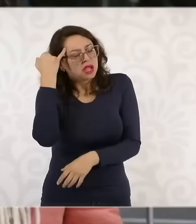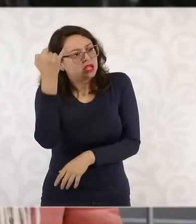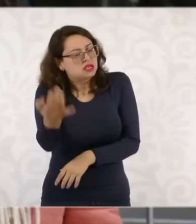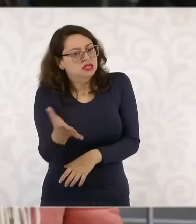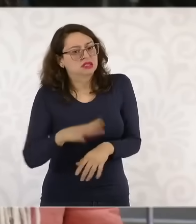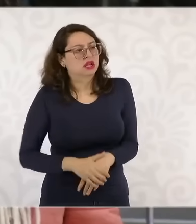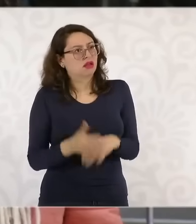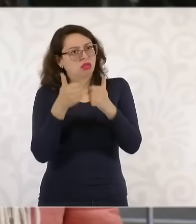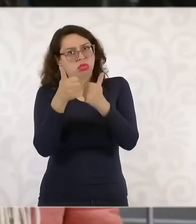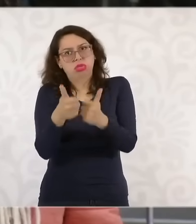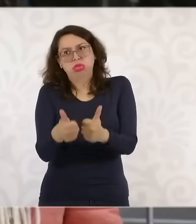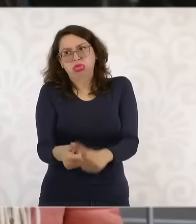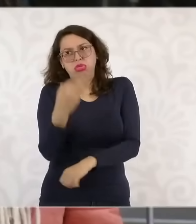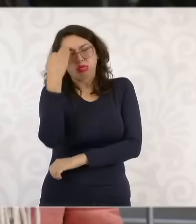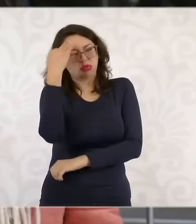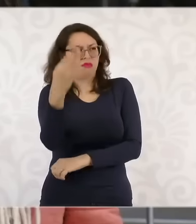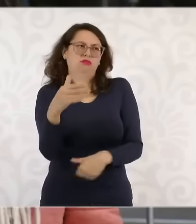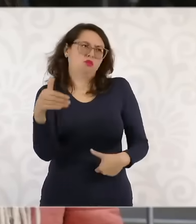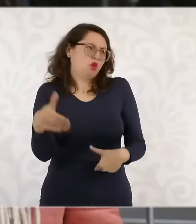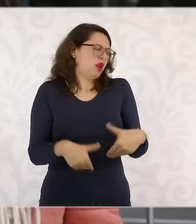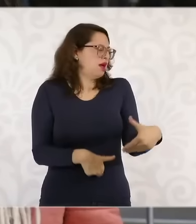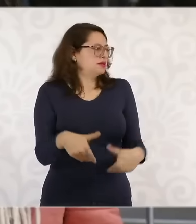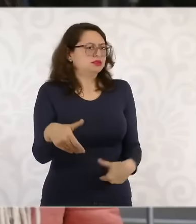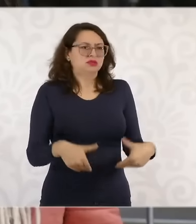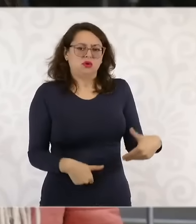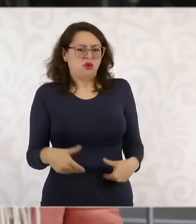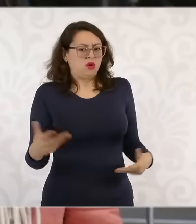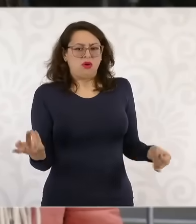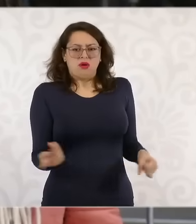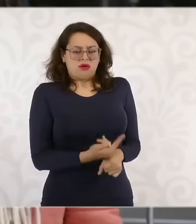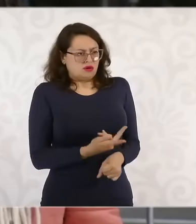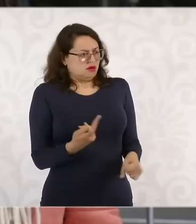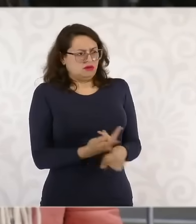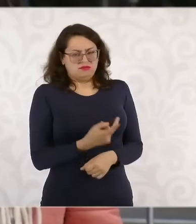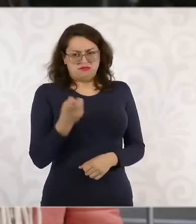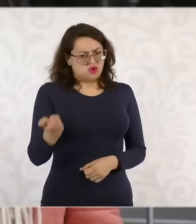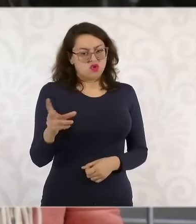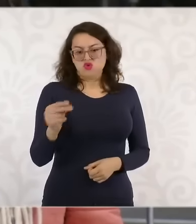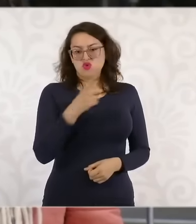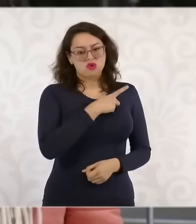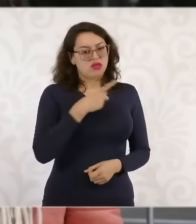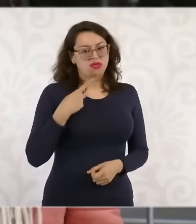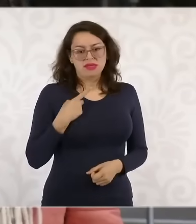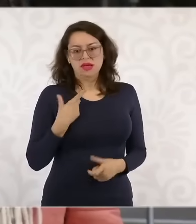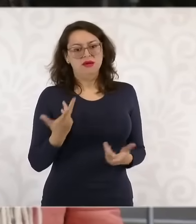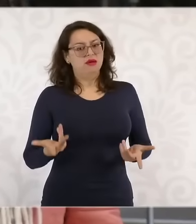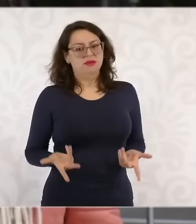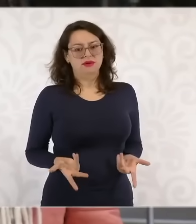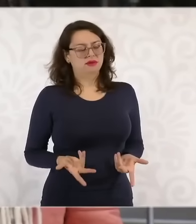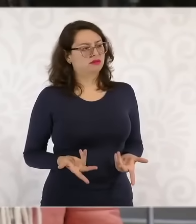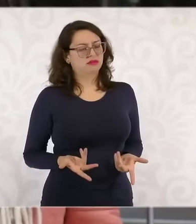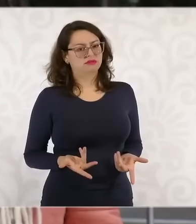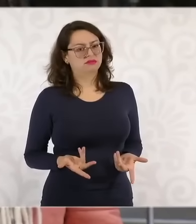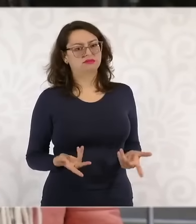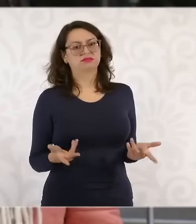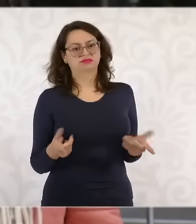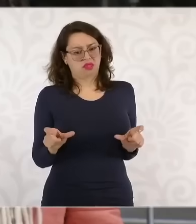de los de los de los negocios? ¿Cuándo podrían, en este caso de continuar las eh los bloqueos,